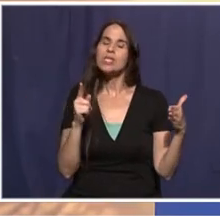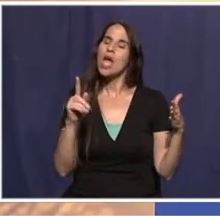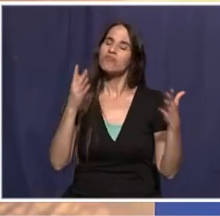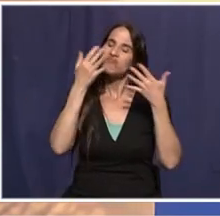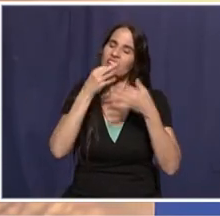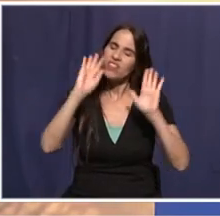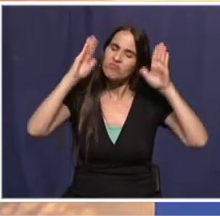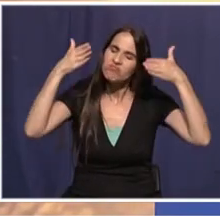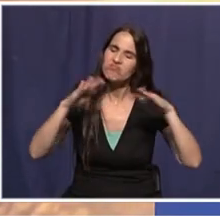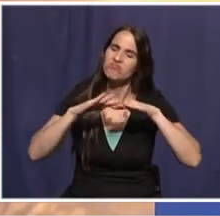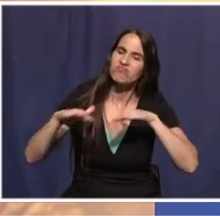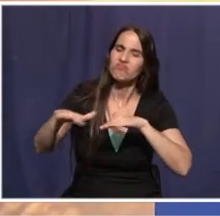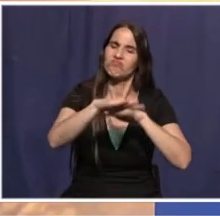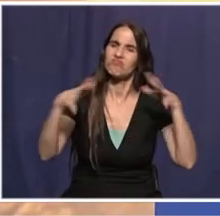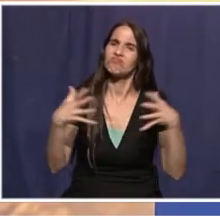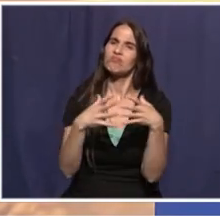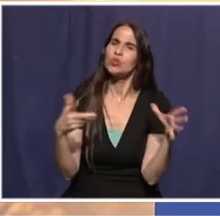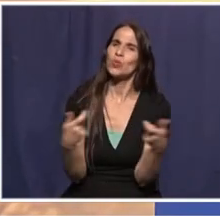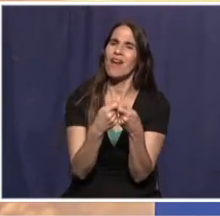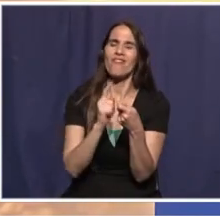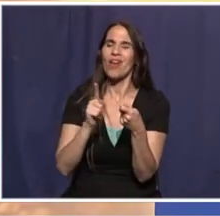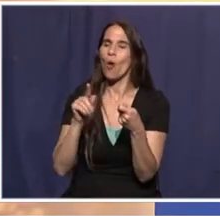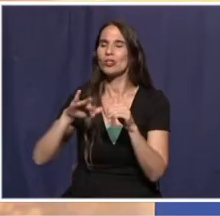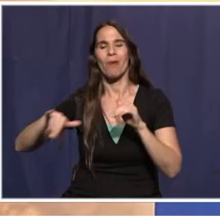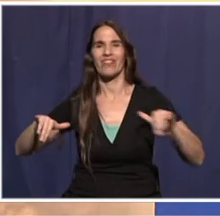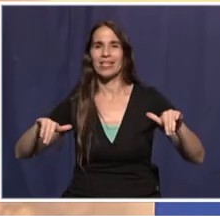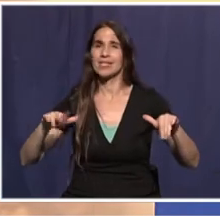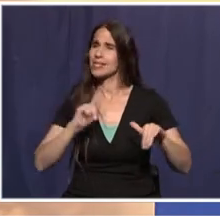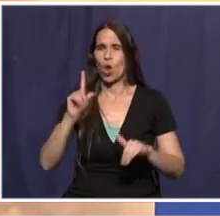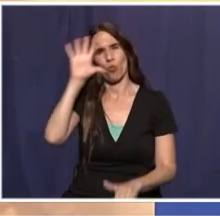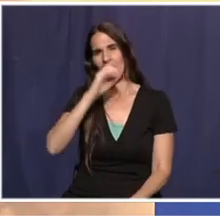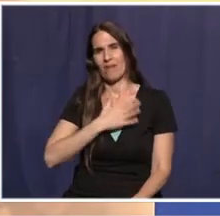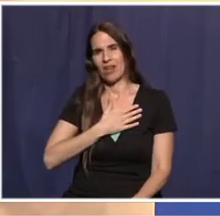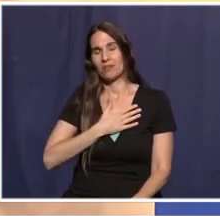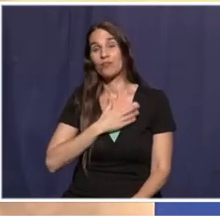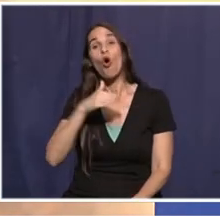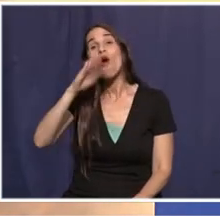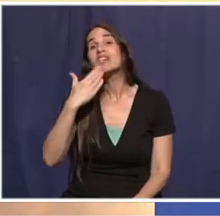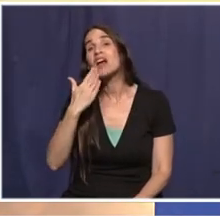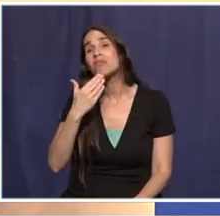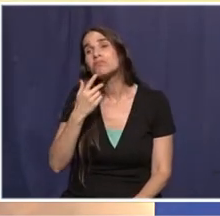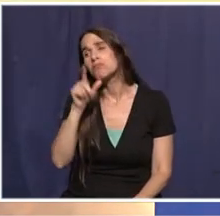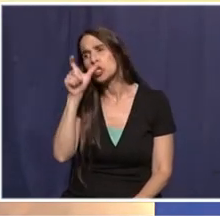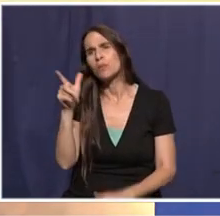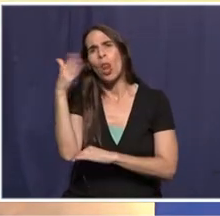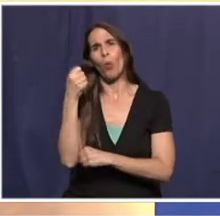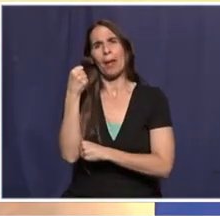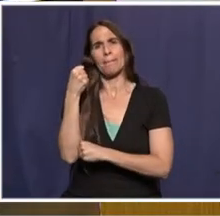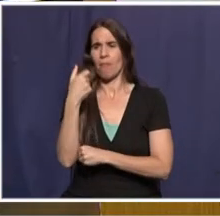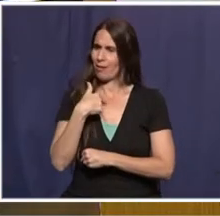על פני המישור הלאומי המפריד. على الجانب القومي الذي يفرق. זה לא התרגום שלי. هذه ليست ترجمتي. רוב הישראלים הם אנשים לאומיים. معظم الاسرائيليين هم قوميين. אני אדם לאומי. אני ציונית, أنا انسانة قومية. أنا صهيونية،